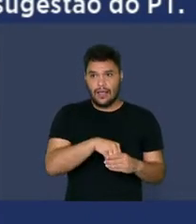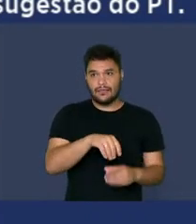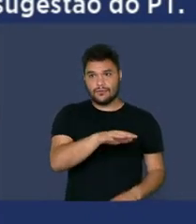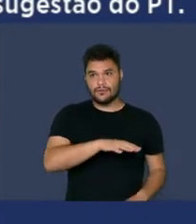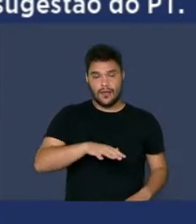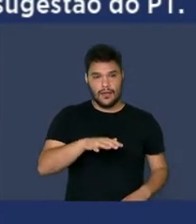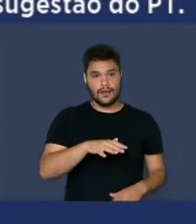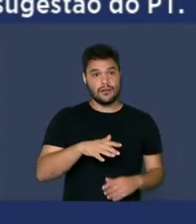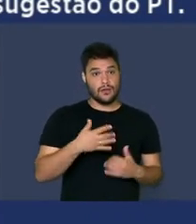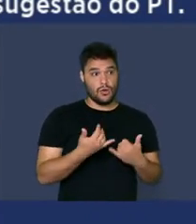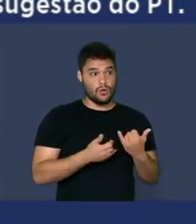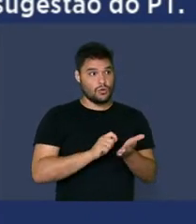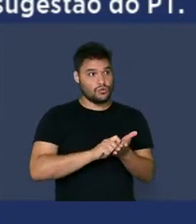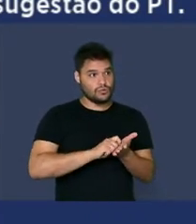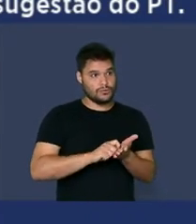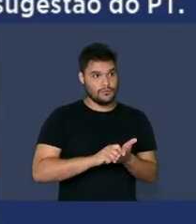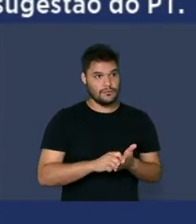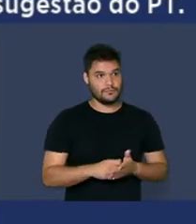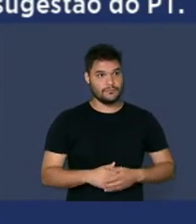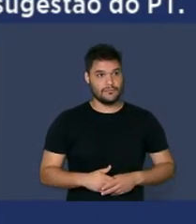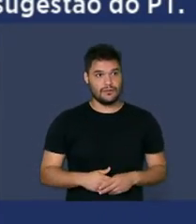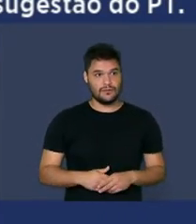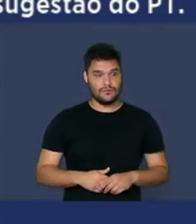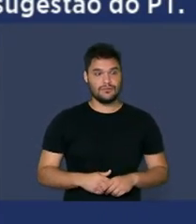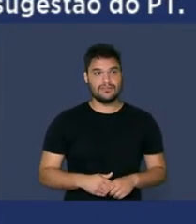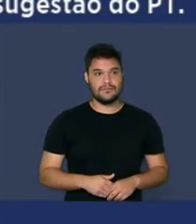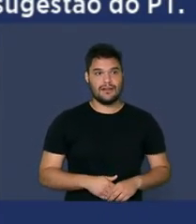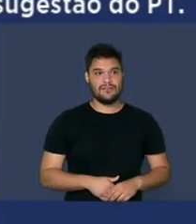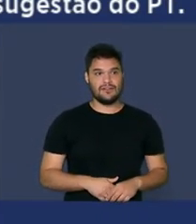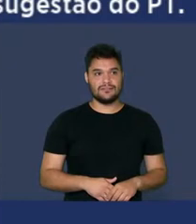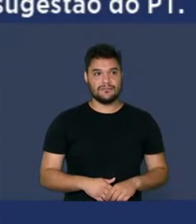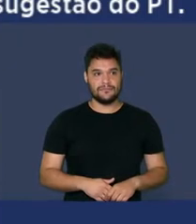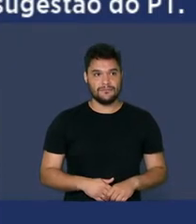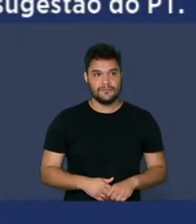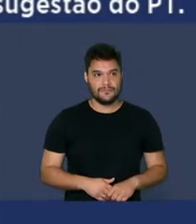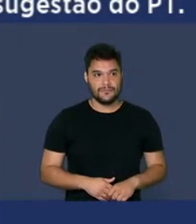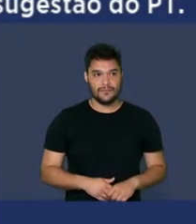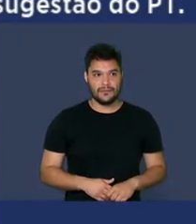ENTÃO A CARGA TRIBUTÁRIA DO JOGO ESTÁ ACIMA DO QUE É